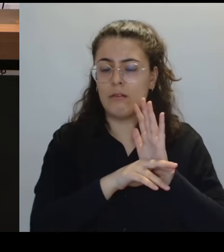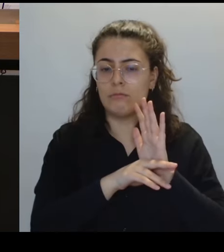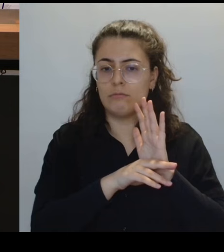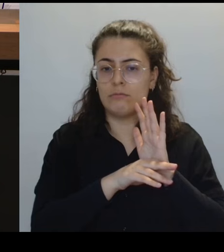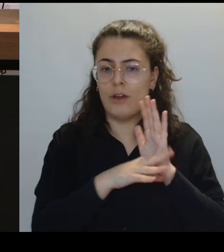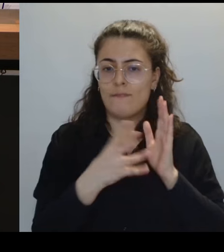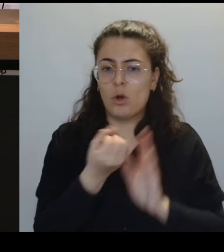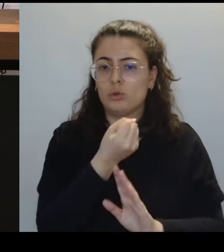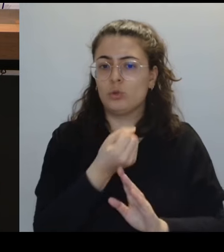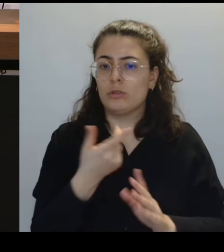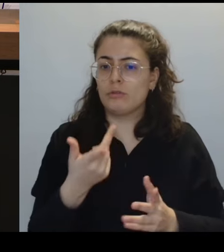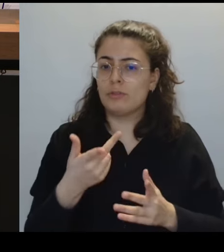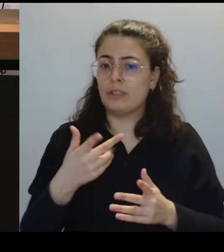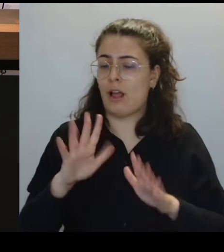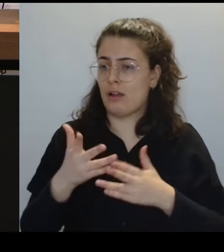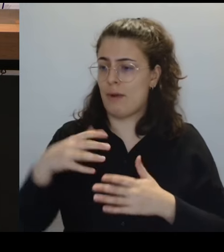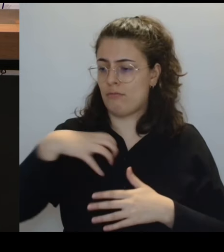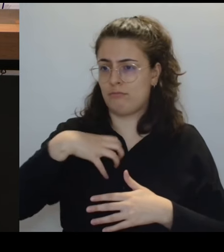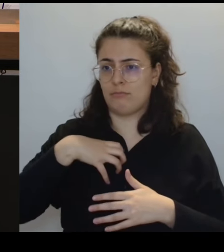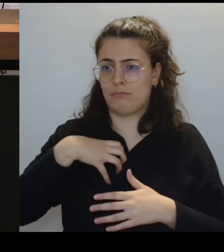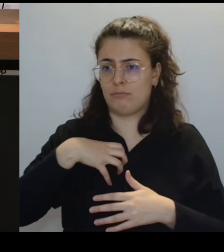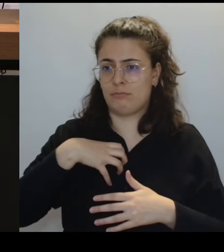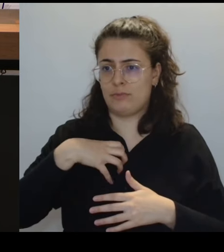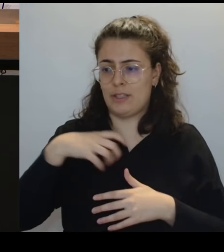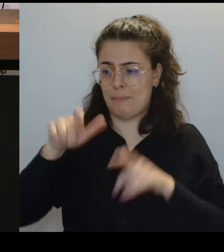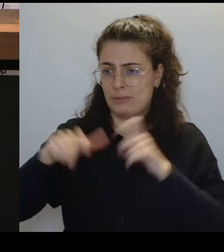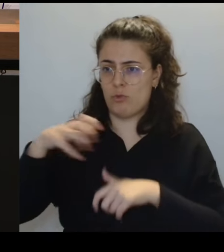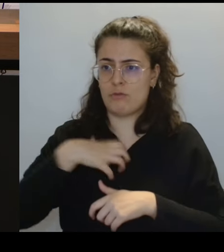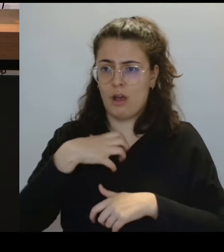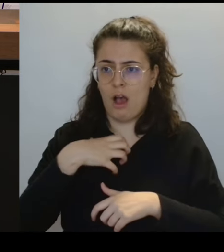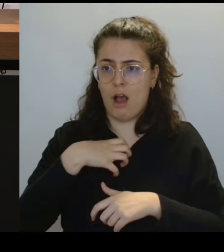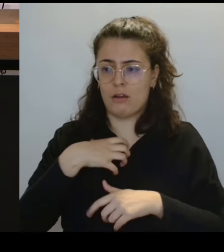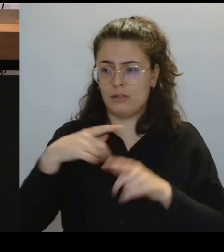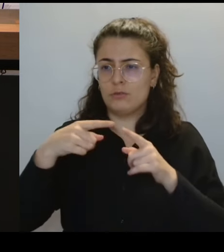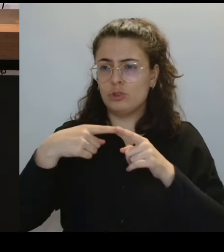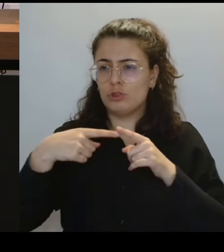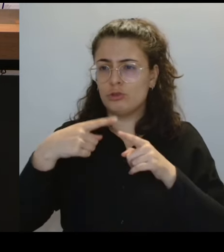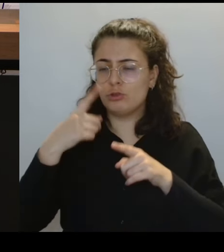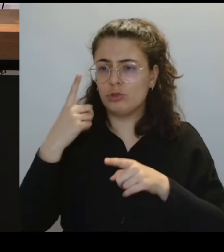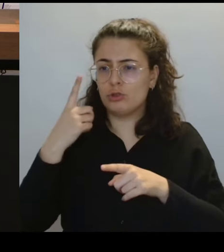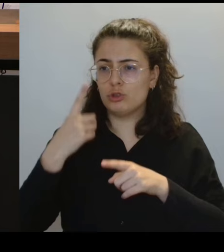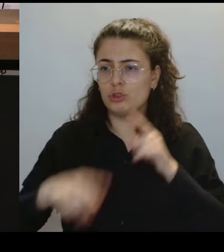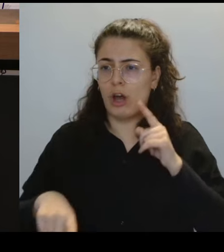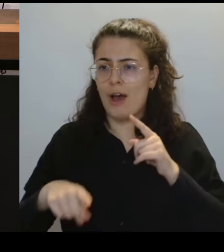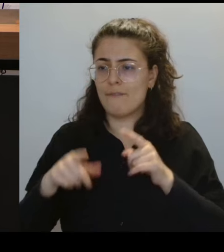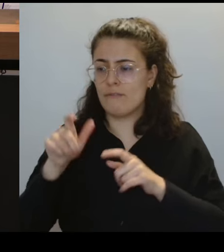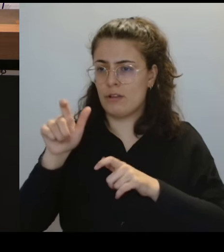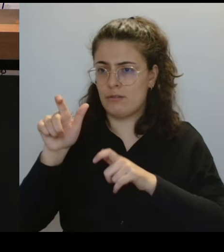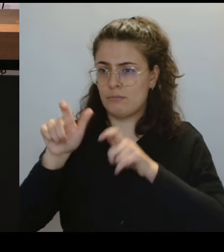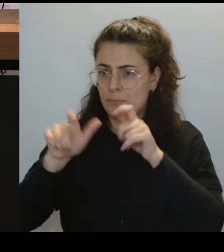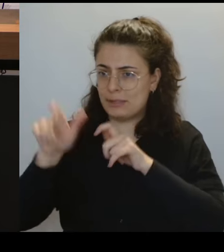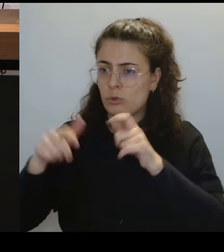suchtmittelerkrankter straffällig gewordener Menschen zuständig. Die unter die Paragrafen 63